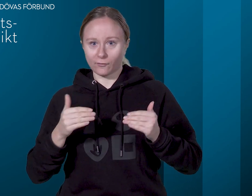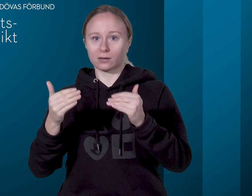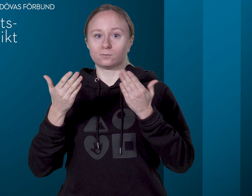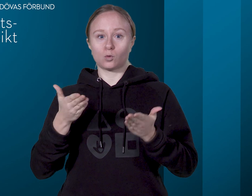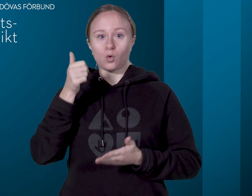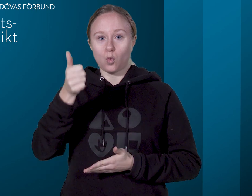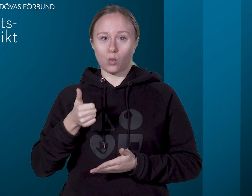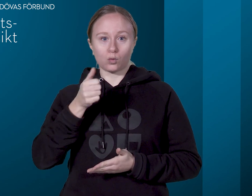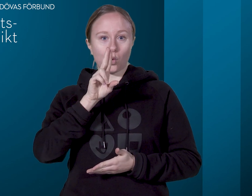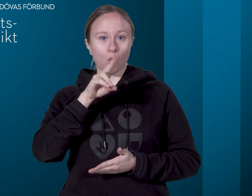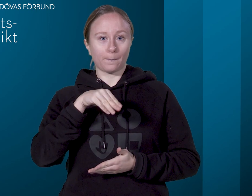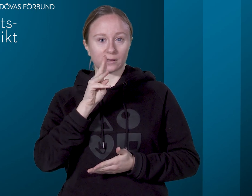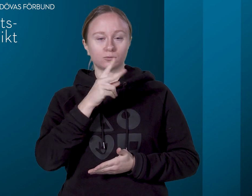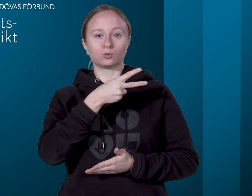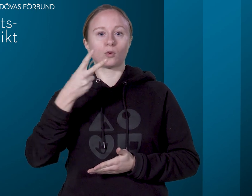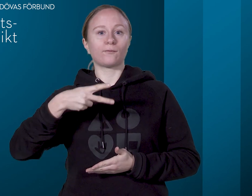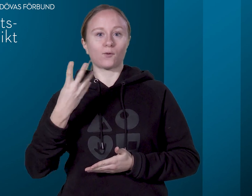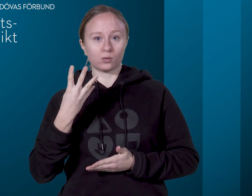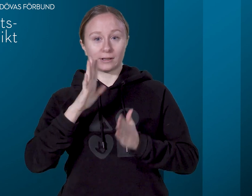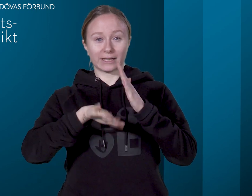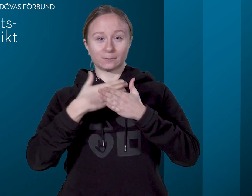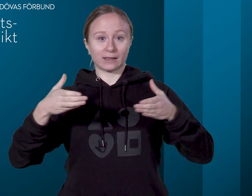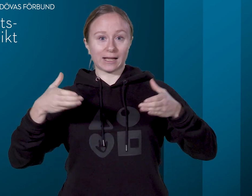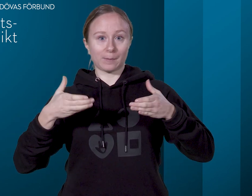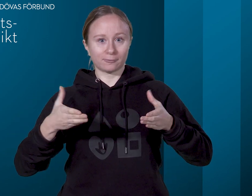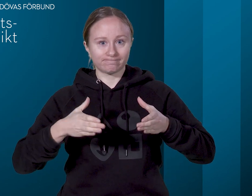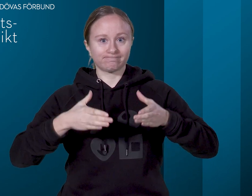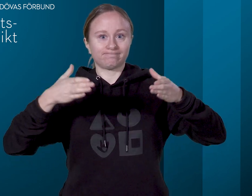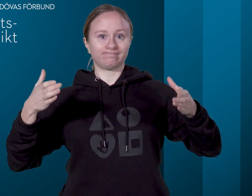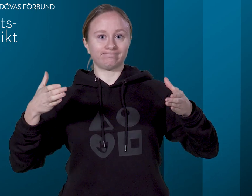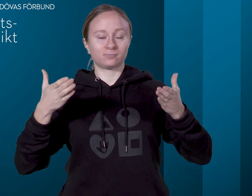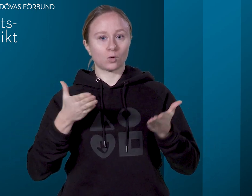och årets UMK 2024 teckenspråkiga team har vuxit: